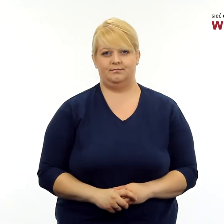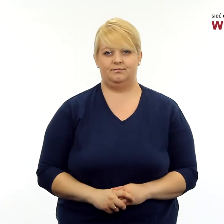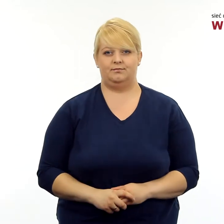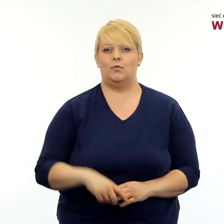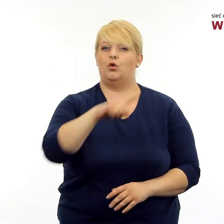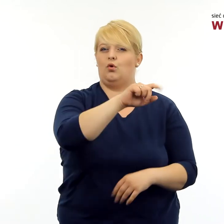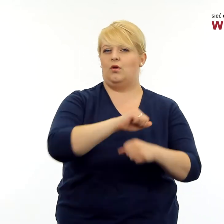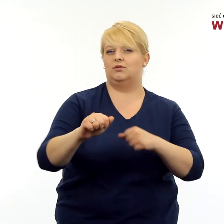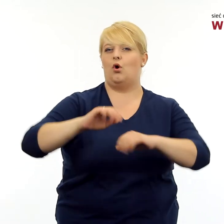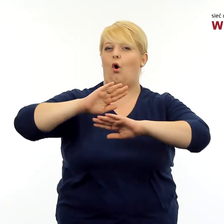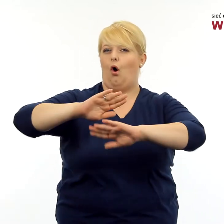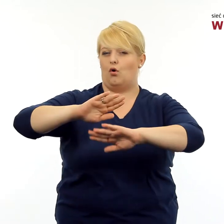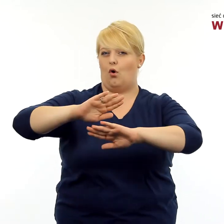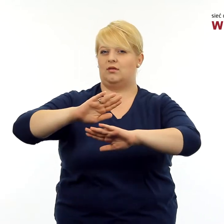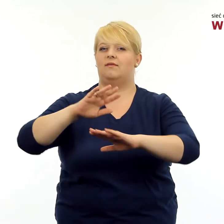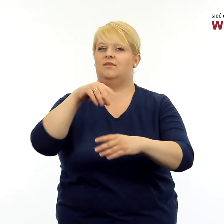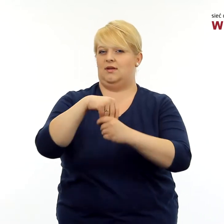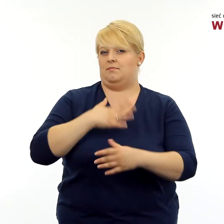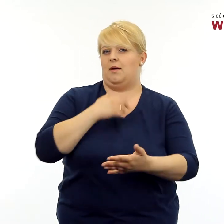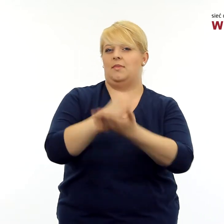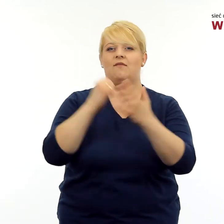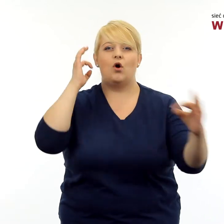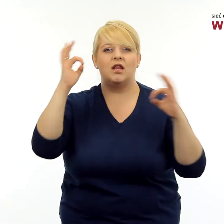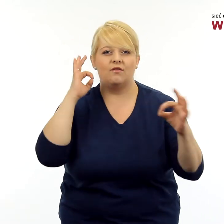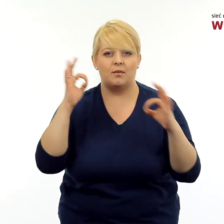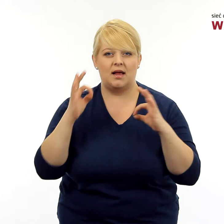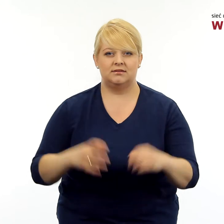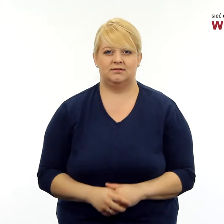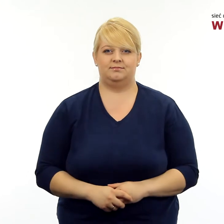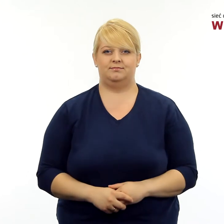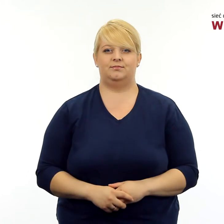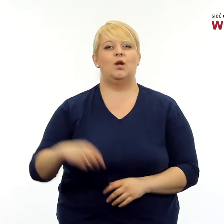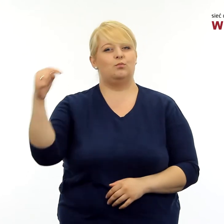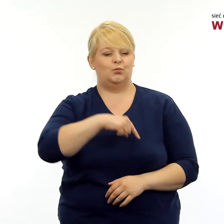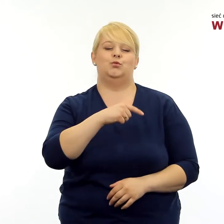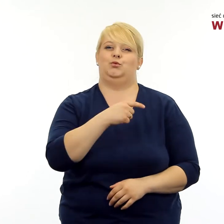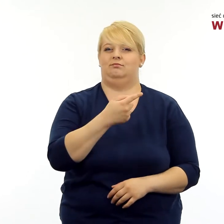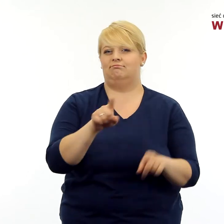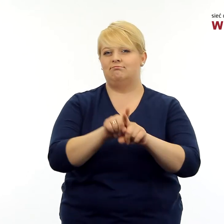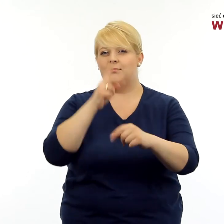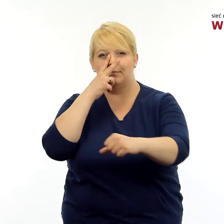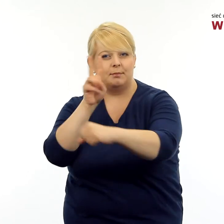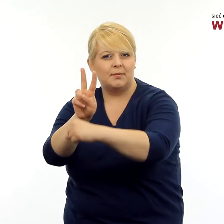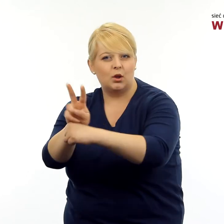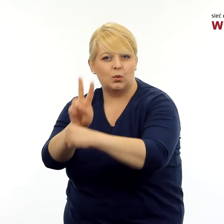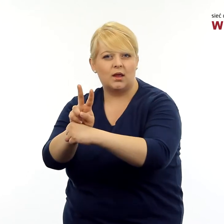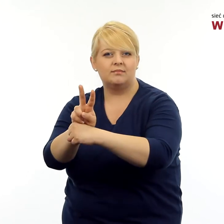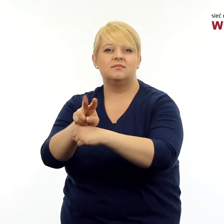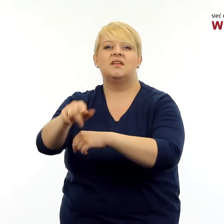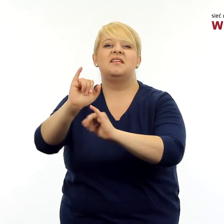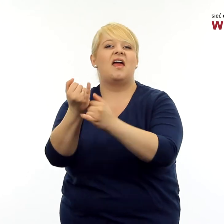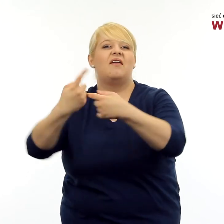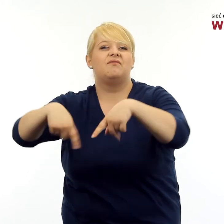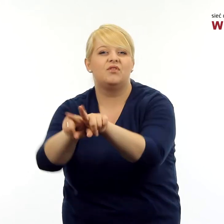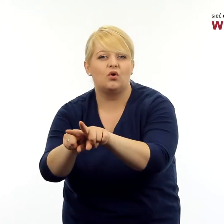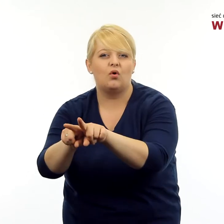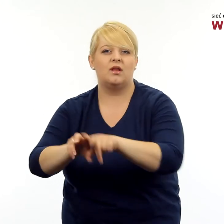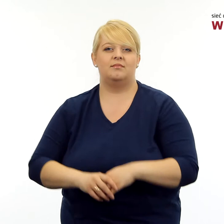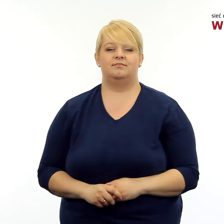Ochrona prawa do informacji wymaga monitorowania jego funkcjonowania,